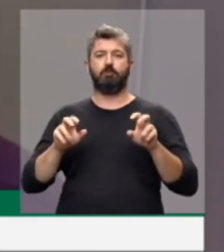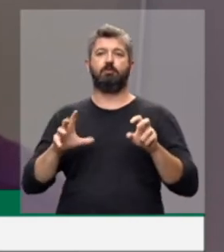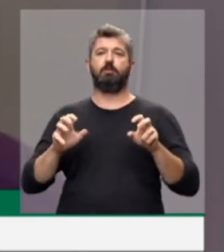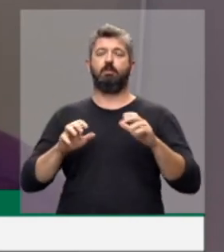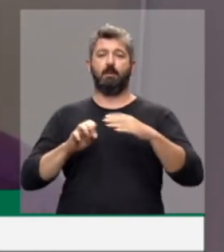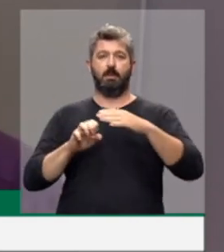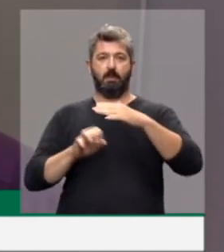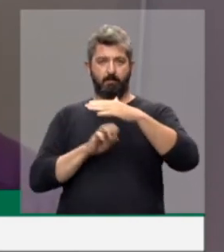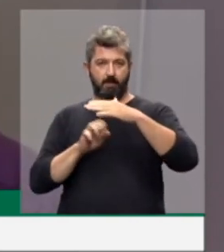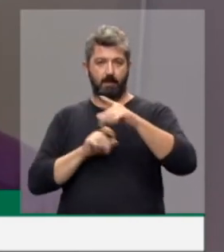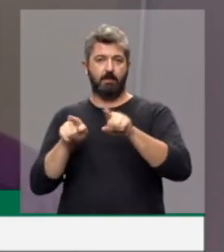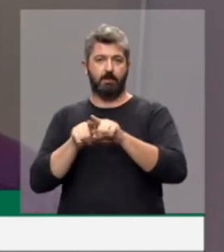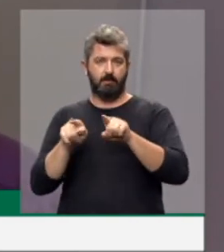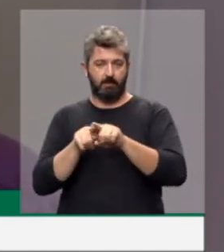PRIVADA PARA A QUESTÃO DA